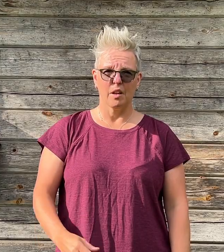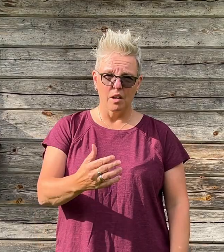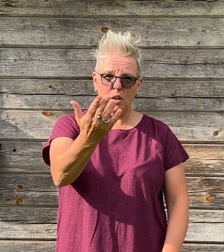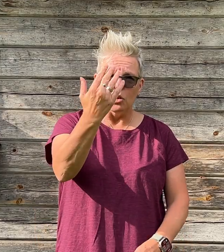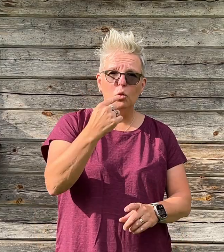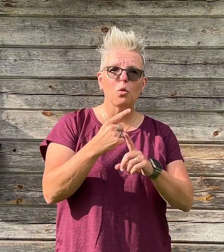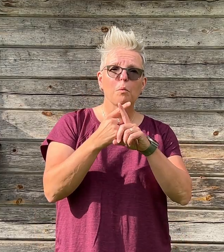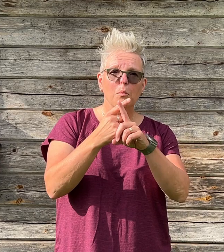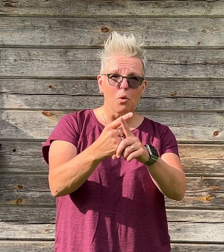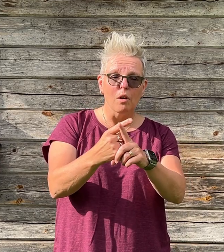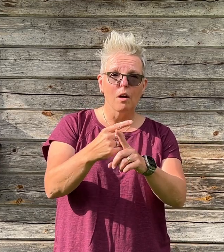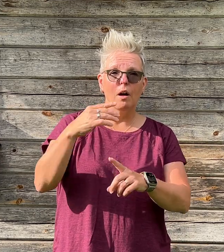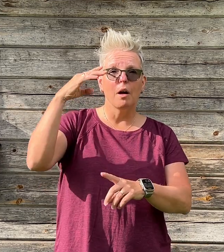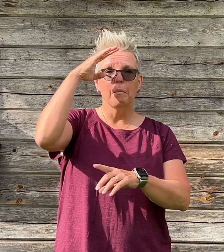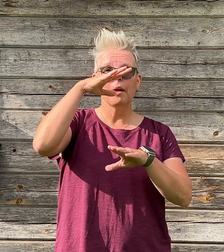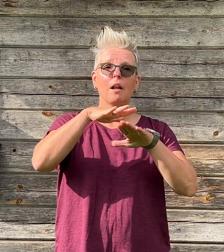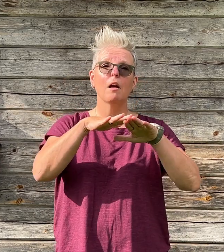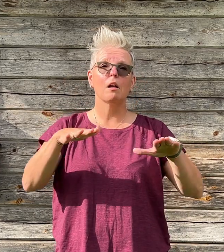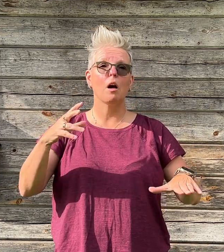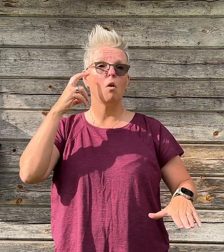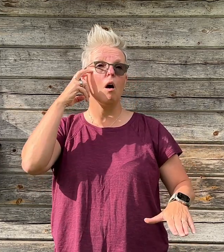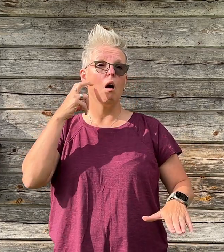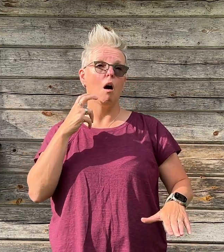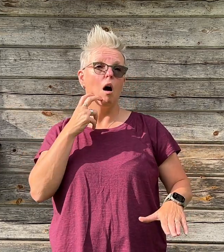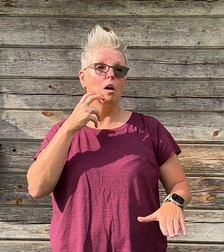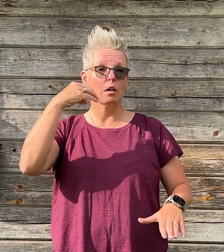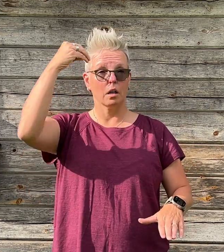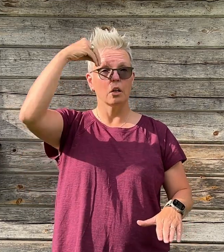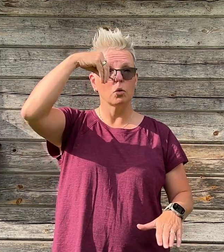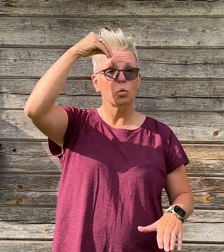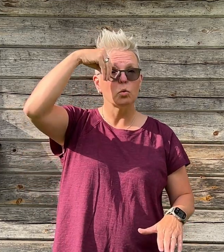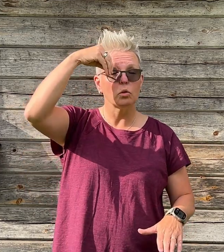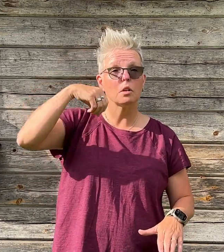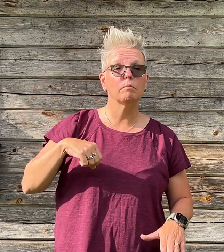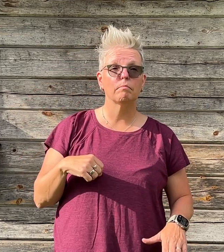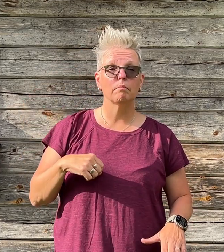Tule mukaan Mielenrauhaa arkeen -kurssille!